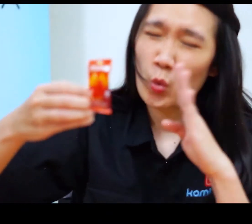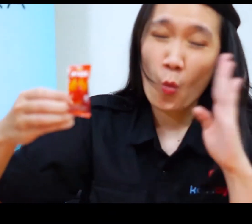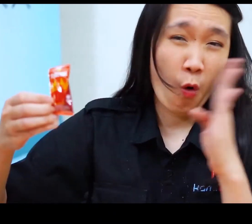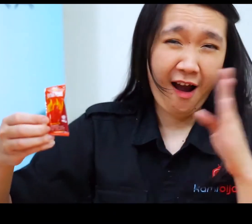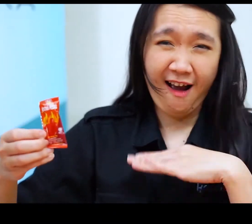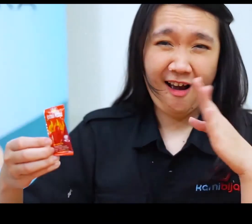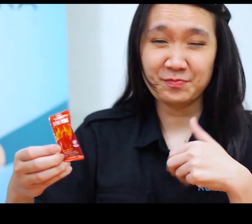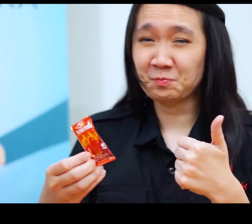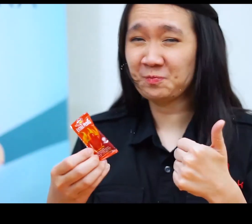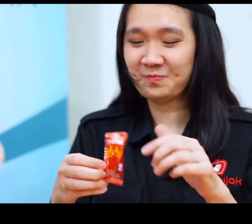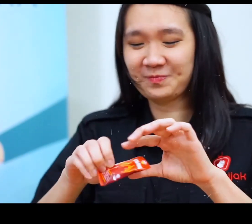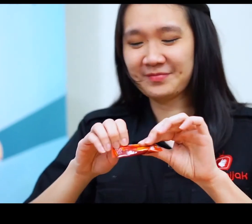Berikutnya saus sambal.